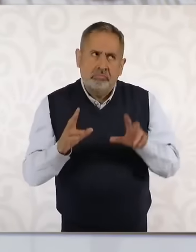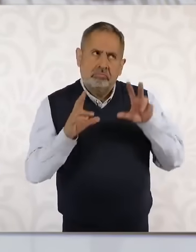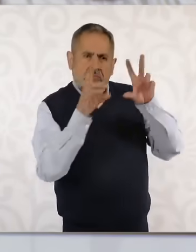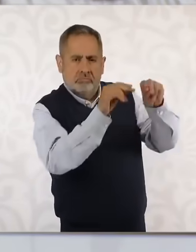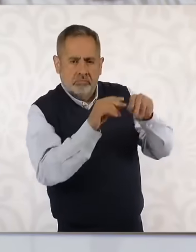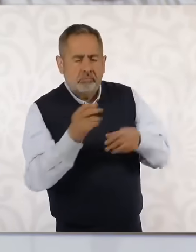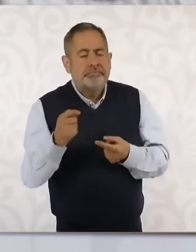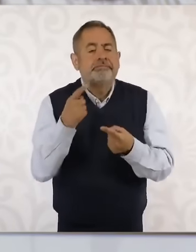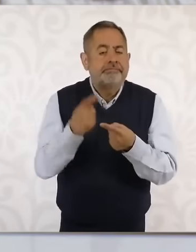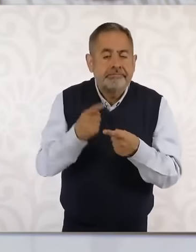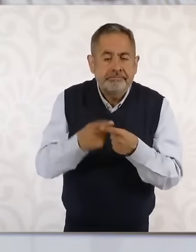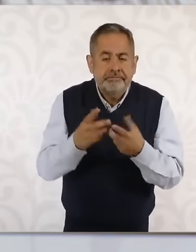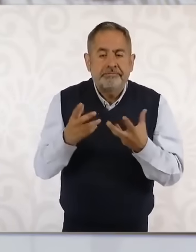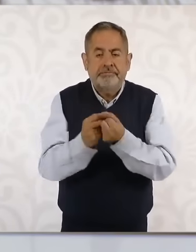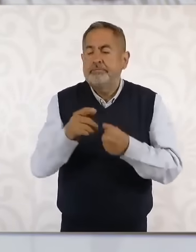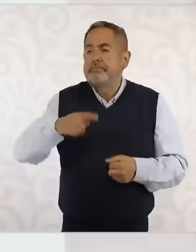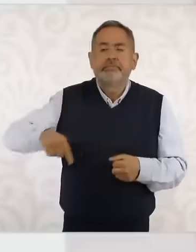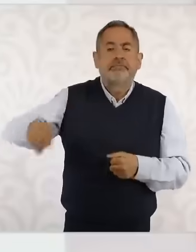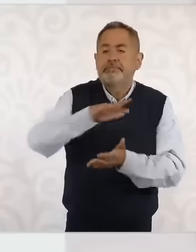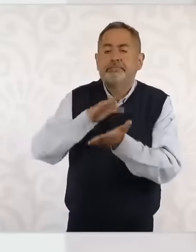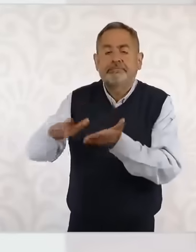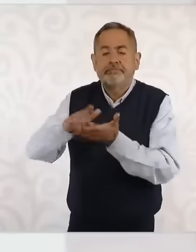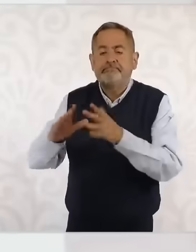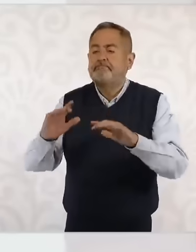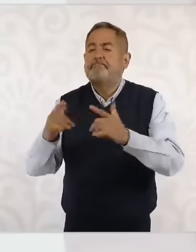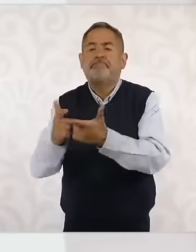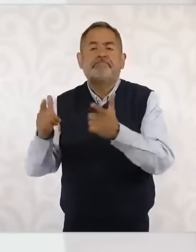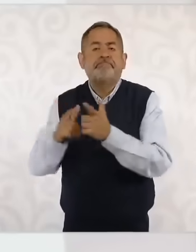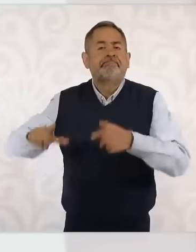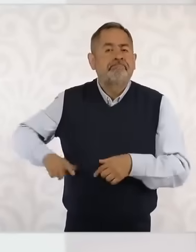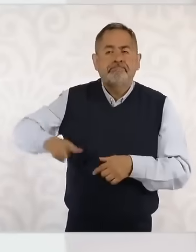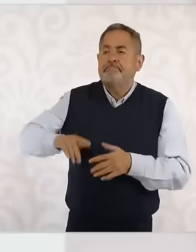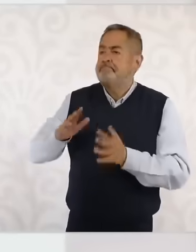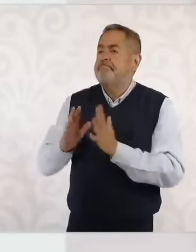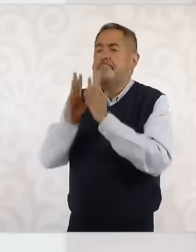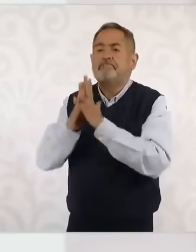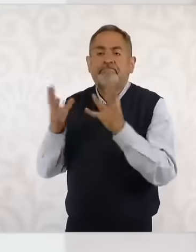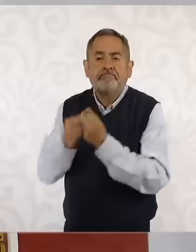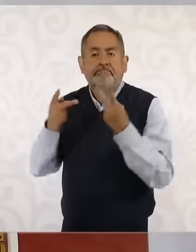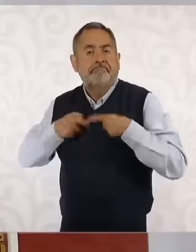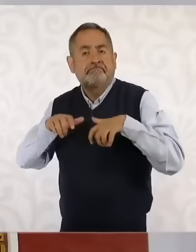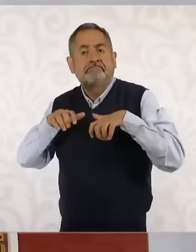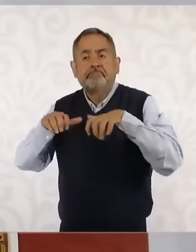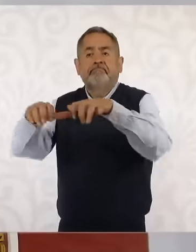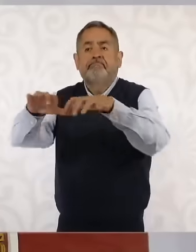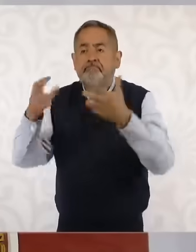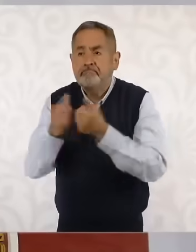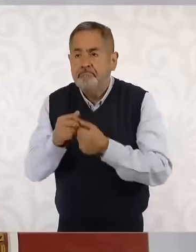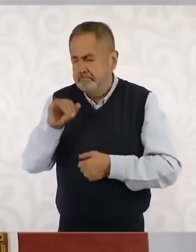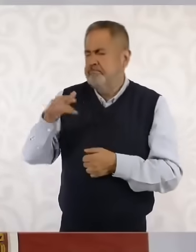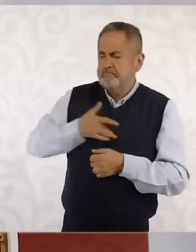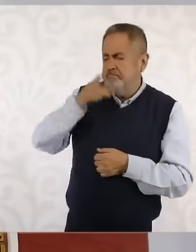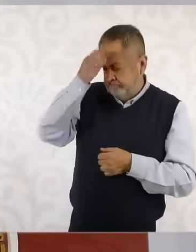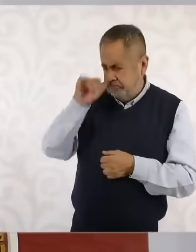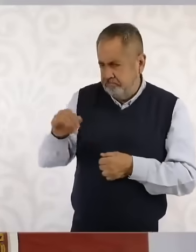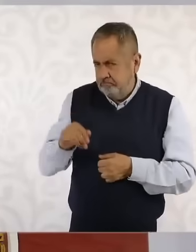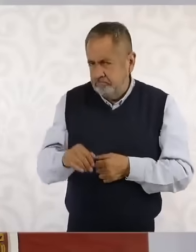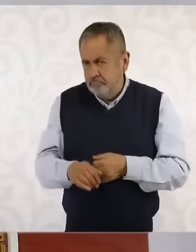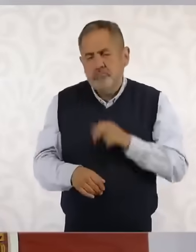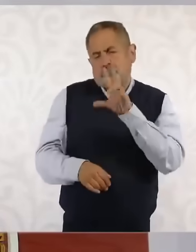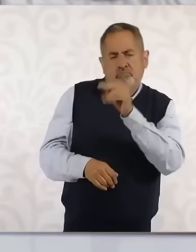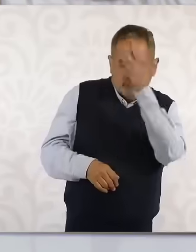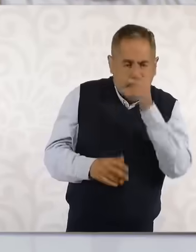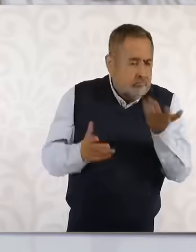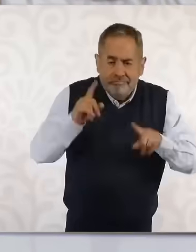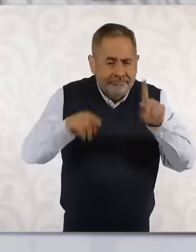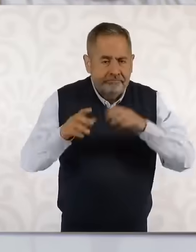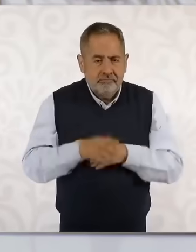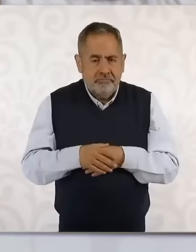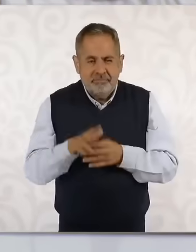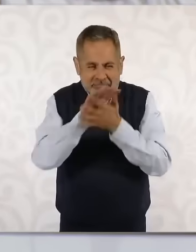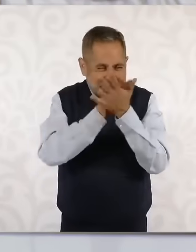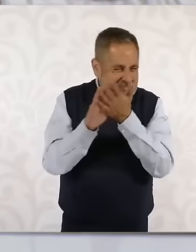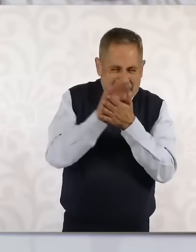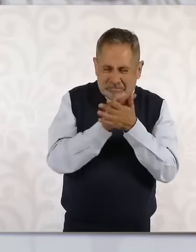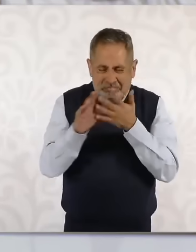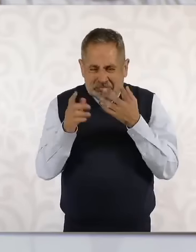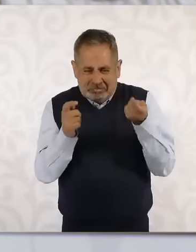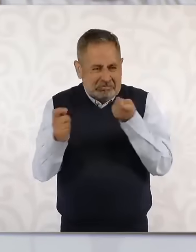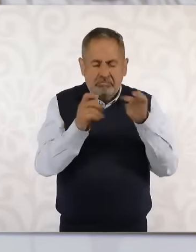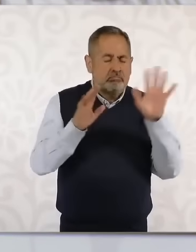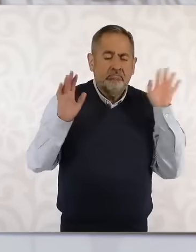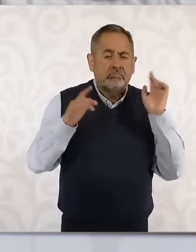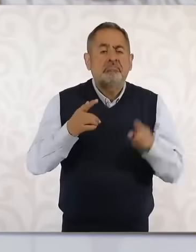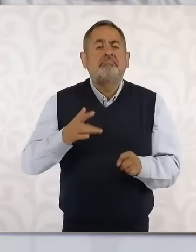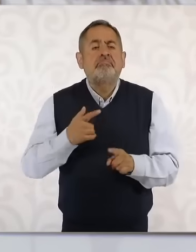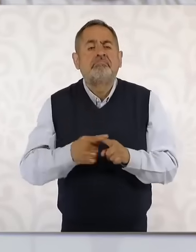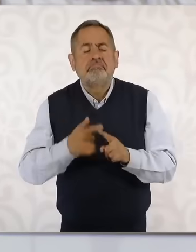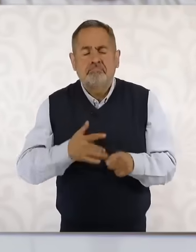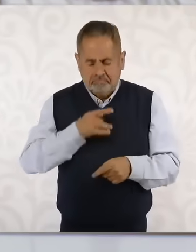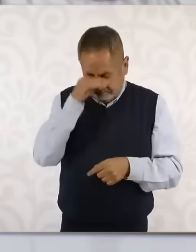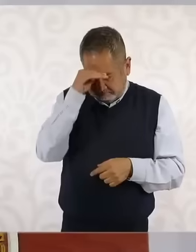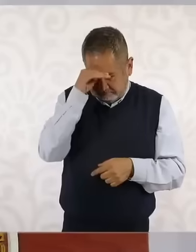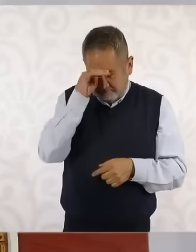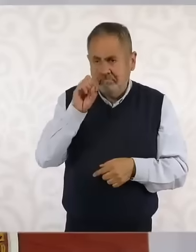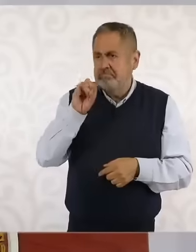con gobiernos del pueblo y quién no. Porque eso no es polarizar, es sencillamente tomar una posición.